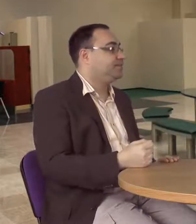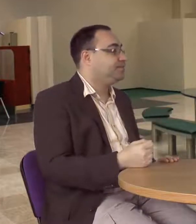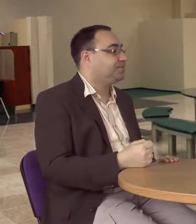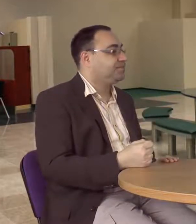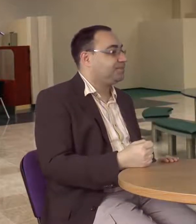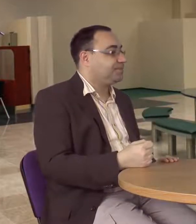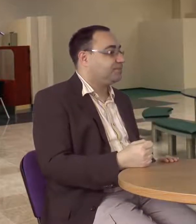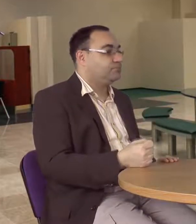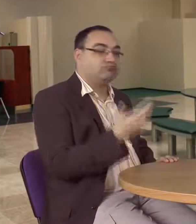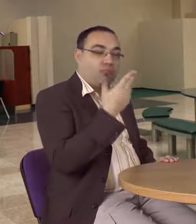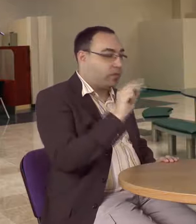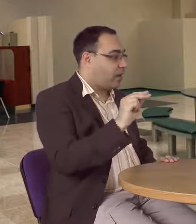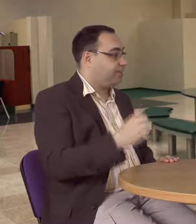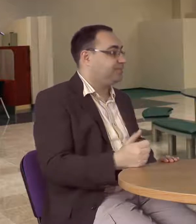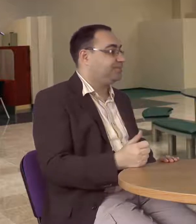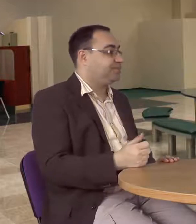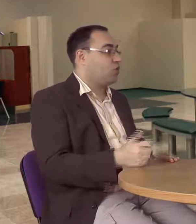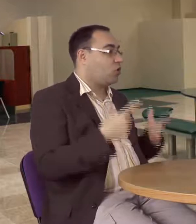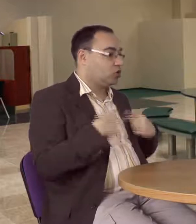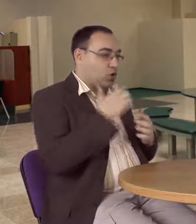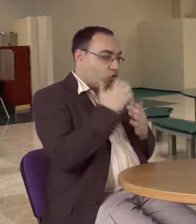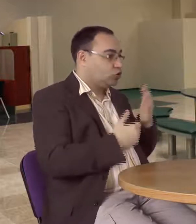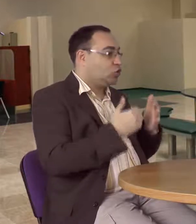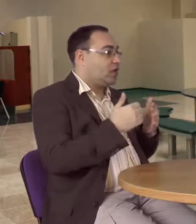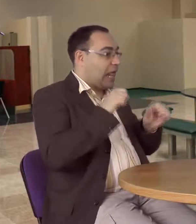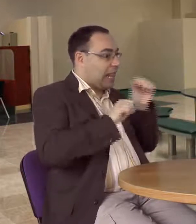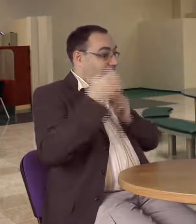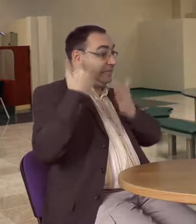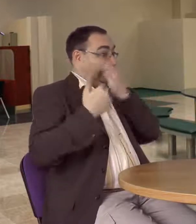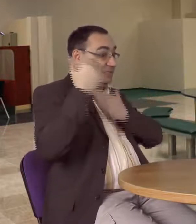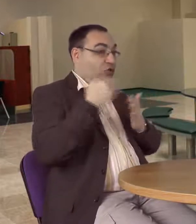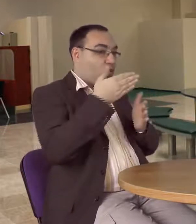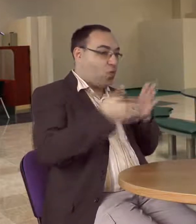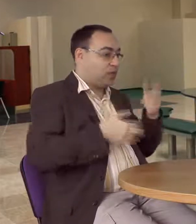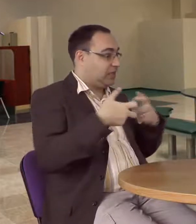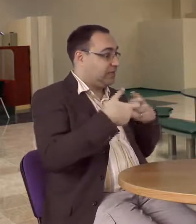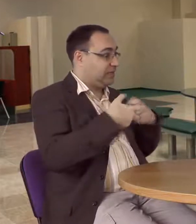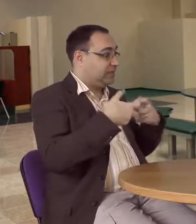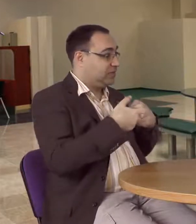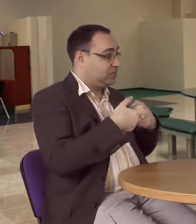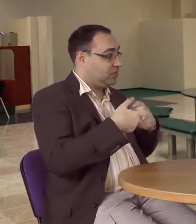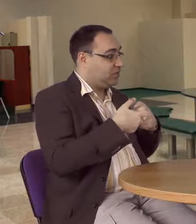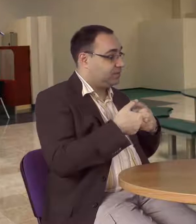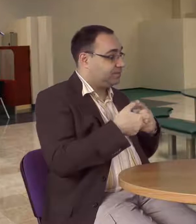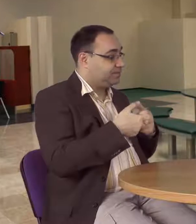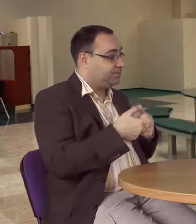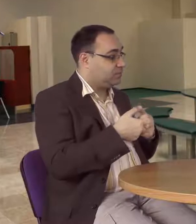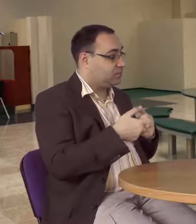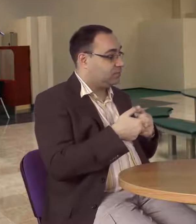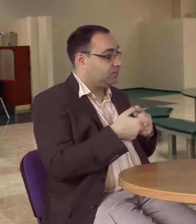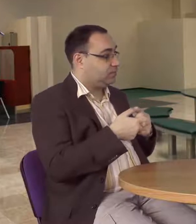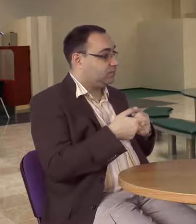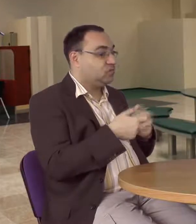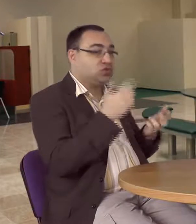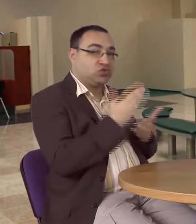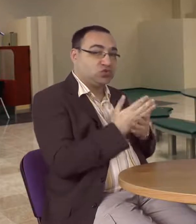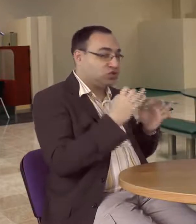Niestety nie. Podatnicy, którzy korzystali w latach poprzednich z odliczenia w ramach ulgi internetowej już teraz nie mogą korzystać.